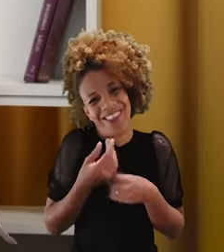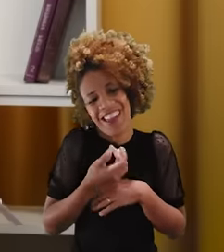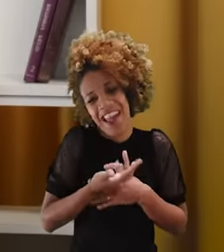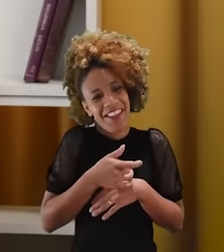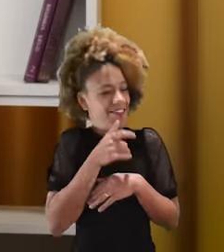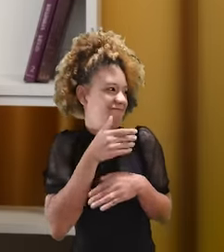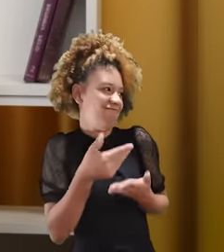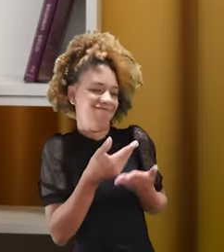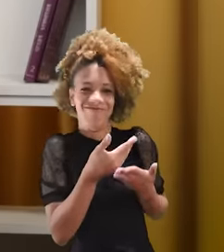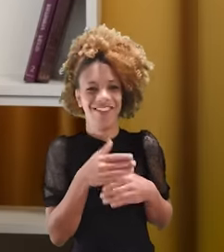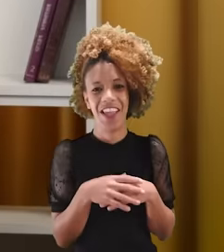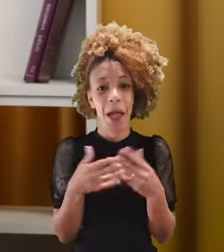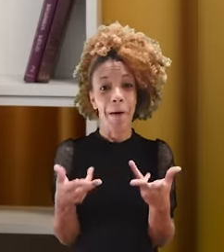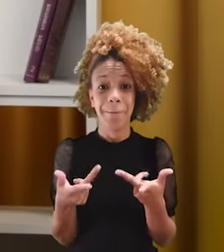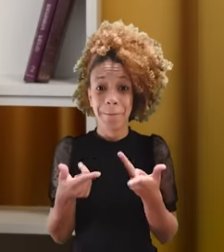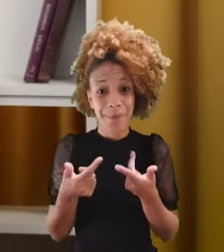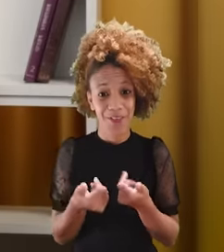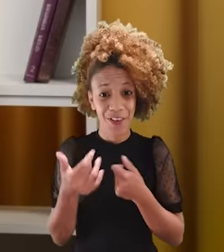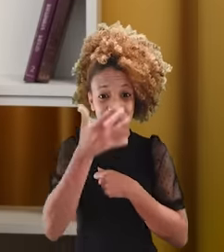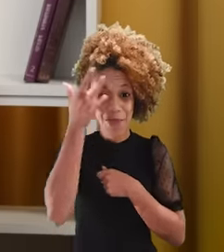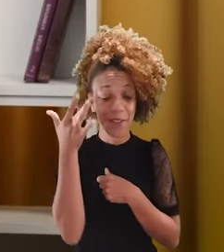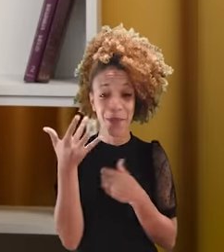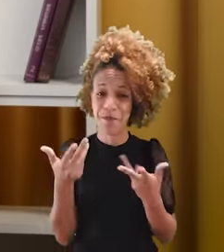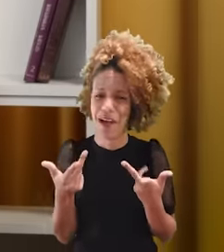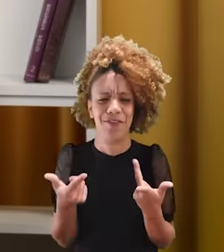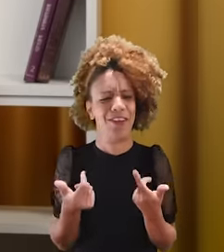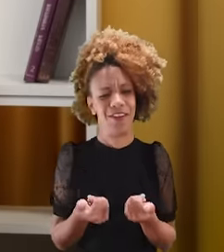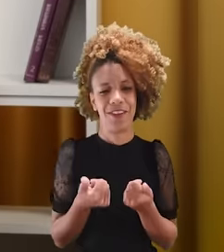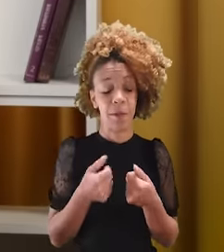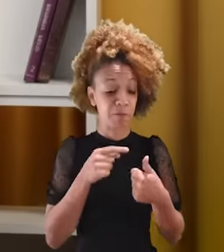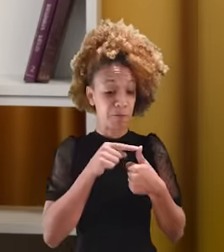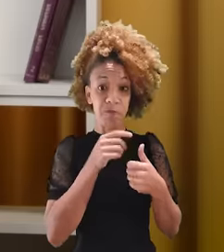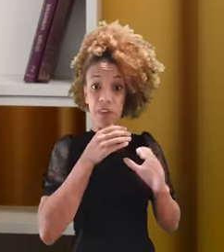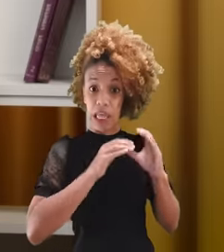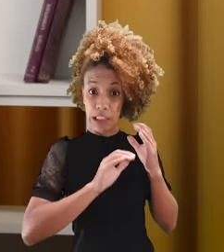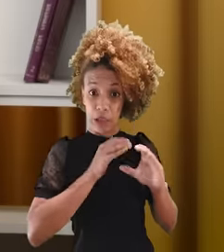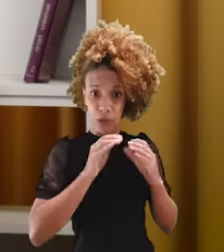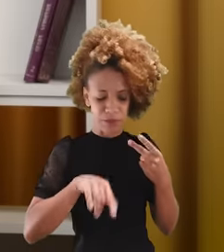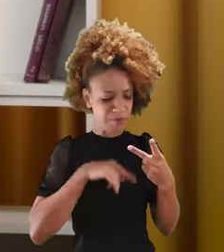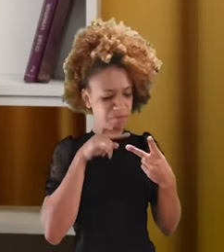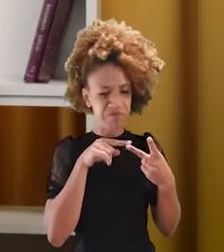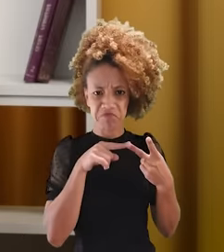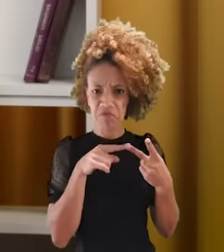entrevista é maravilhosa eu tô com uma pessoa que é maravilhosa ela é cantora ela é artista ela